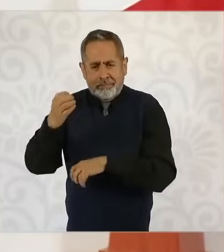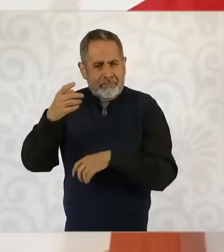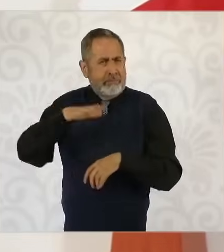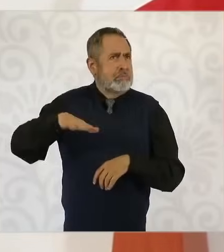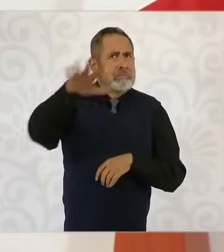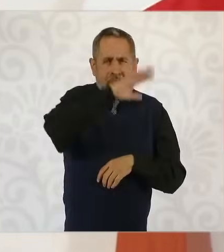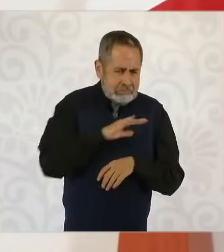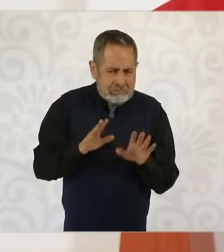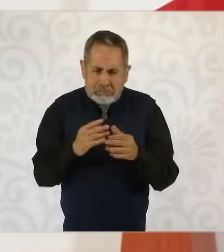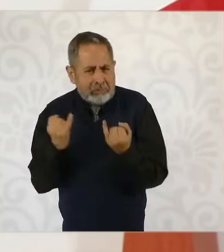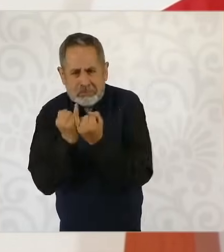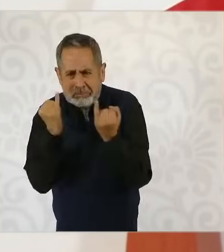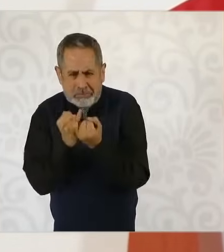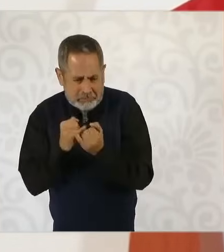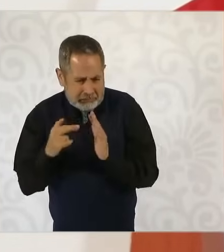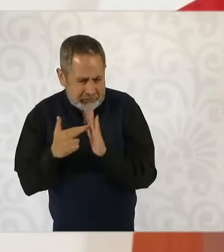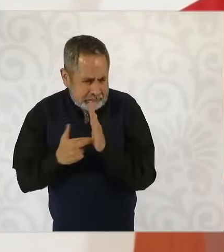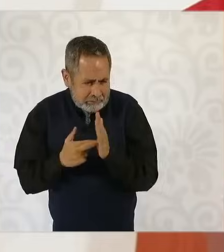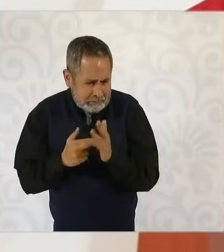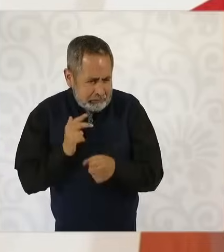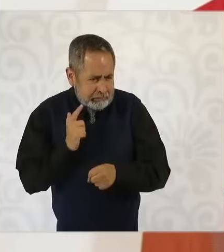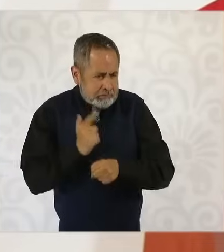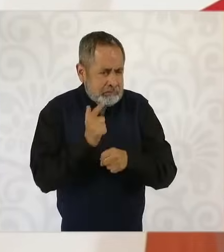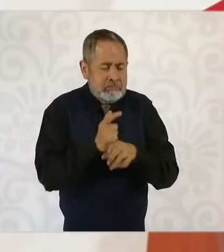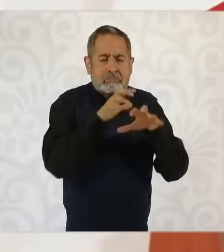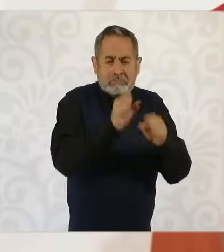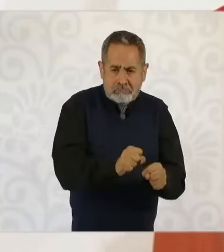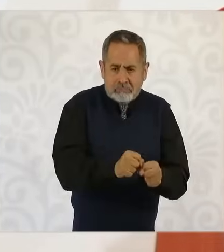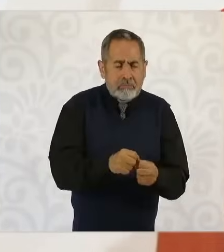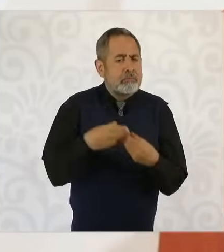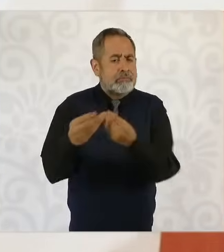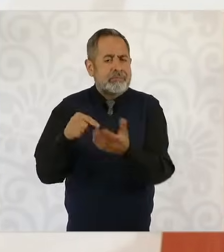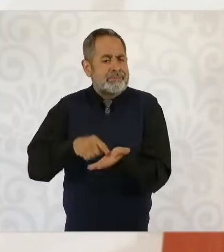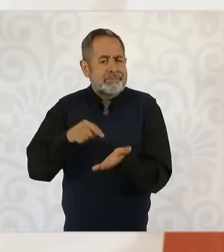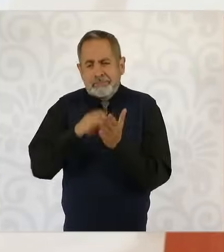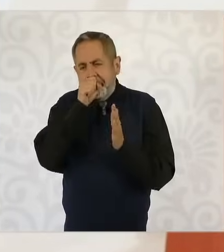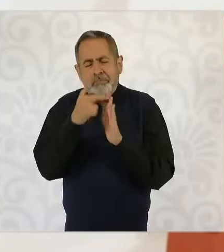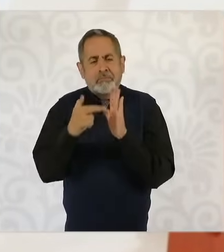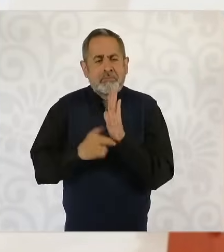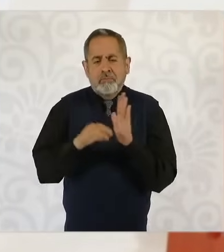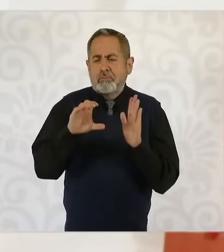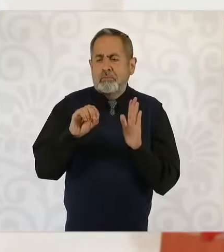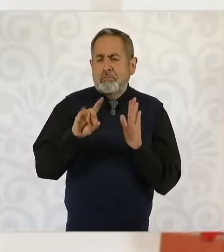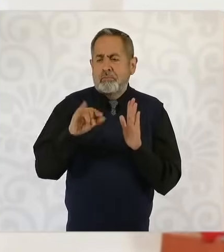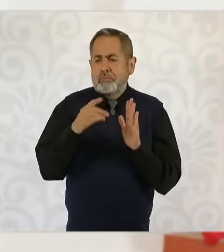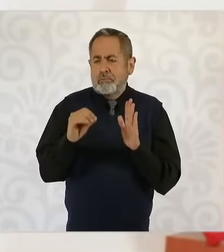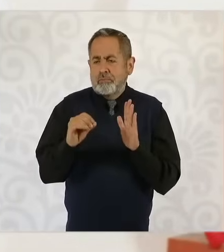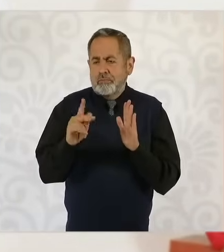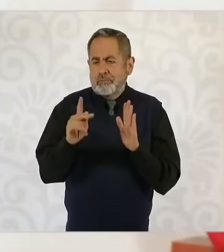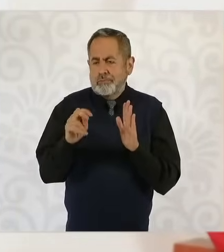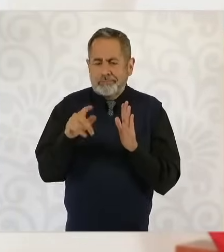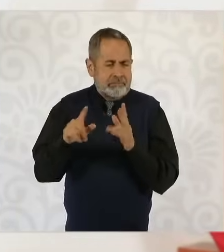penales de los estados aquí es el código de procedimientos penales si fue por homicidio